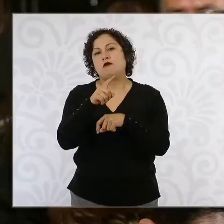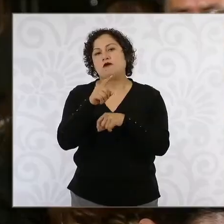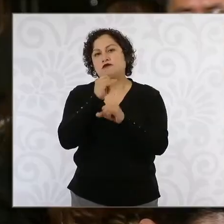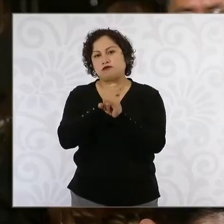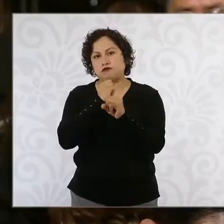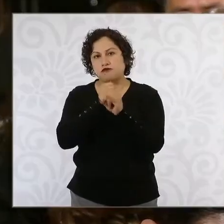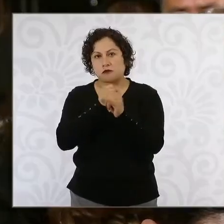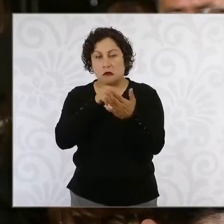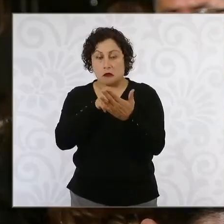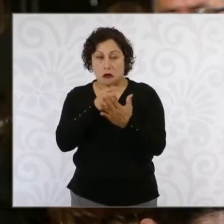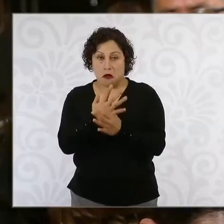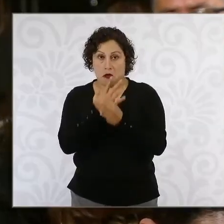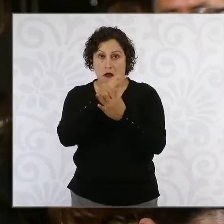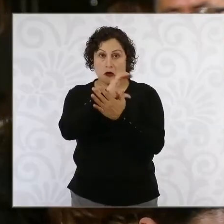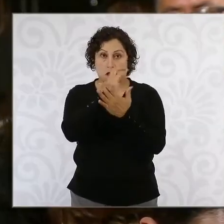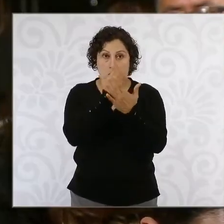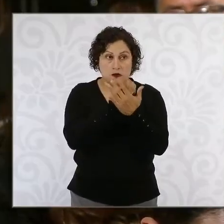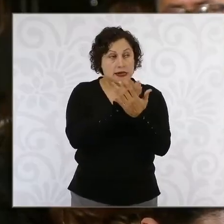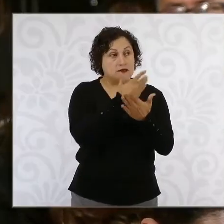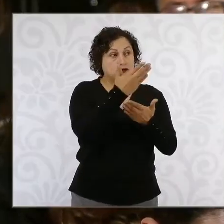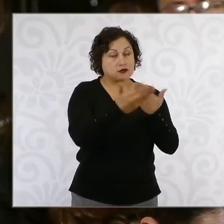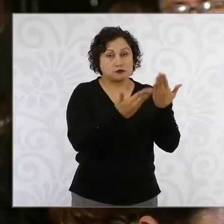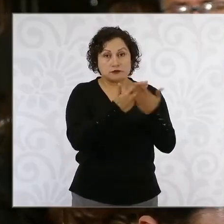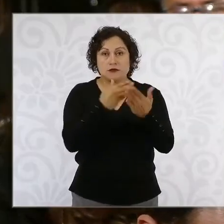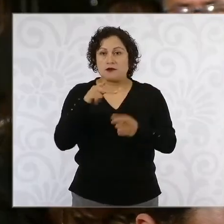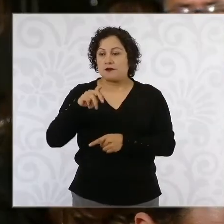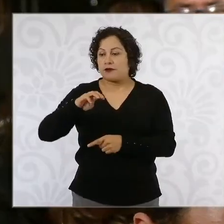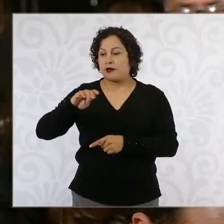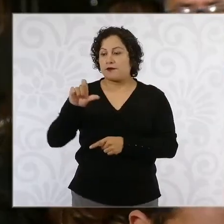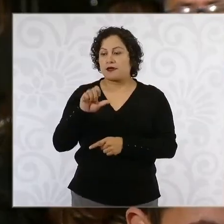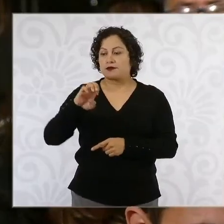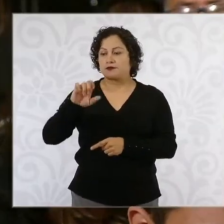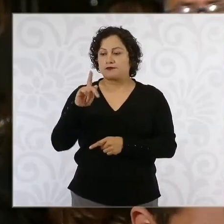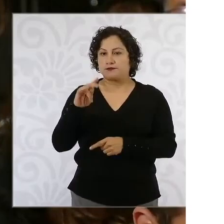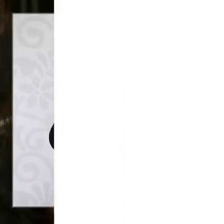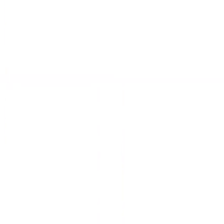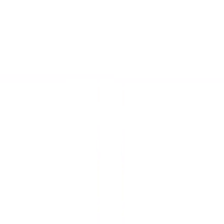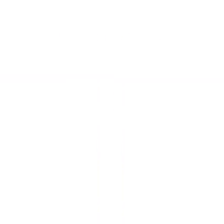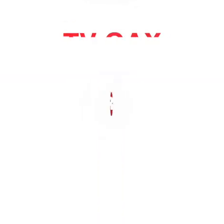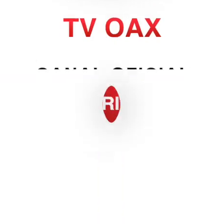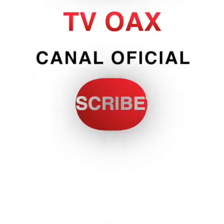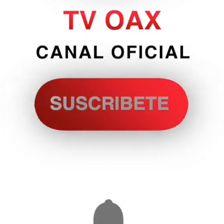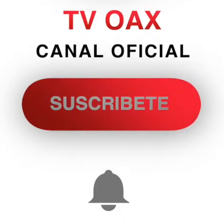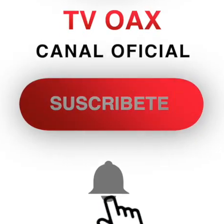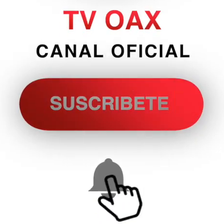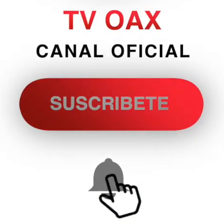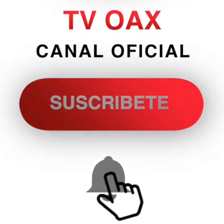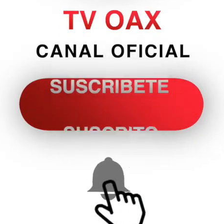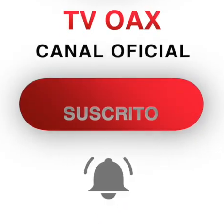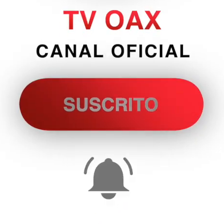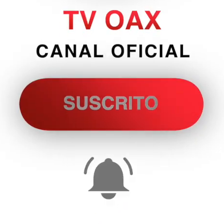de servicios Pemex exploración y producción solicitó una suspensión temporal de los procesos